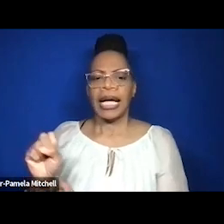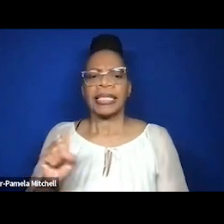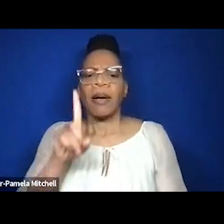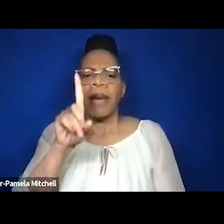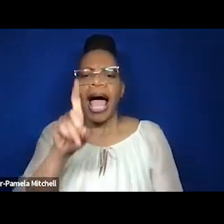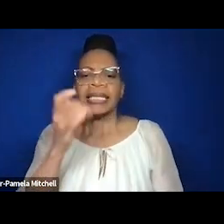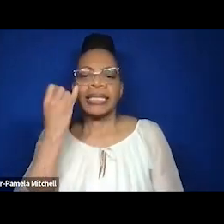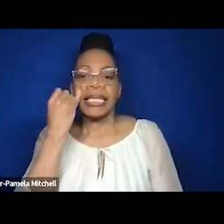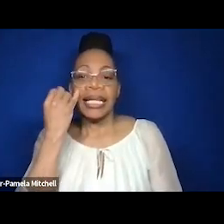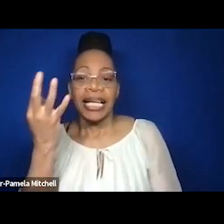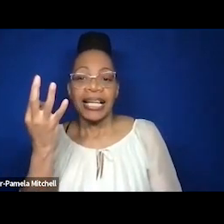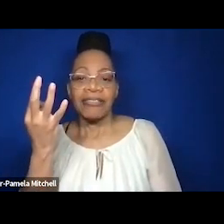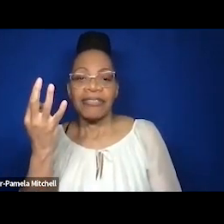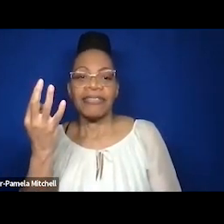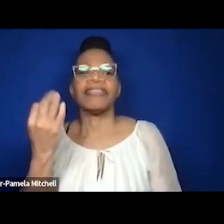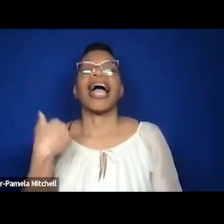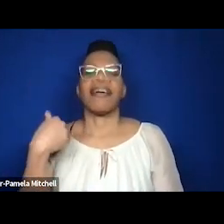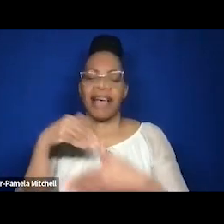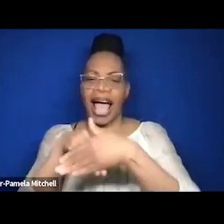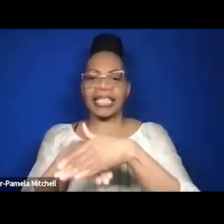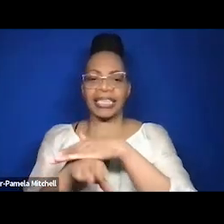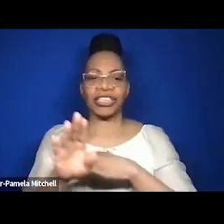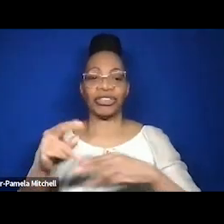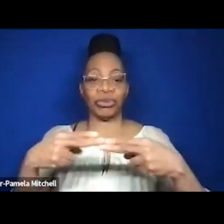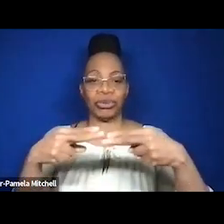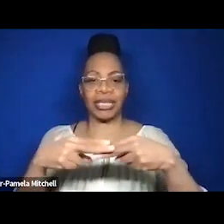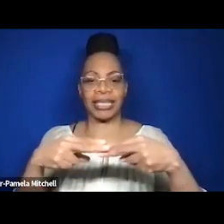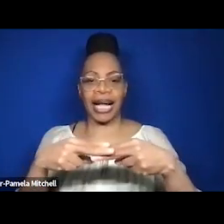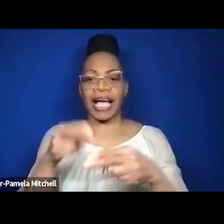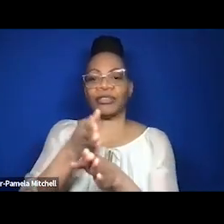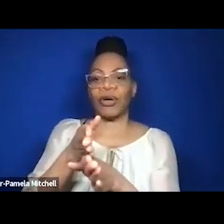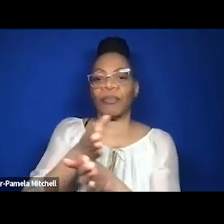Ya tengo acceso a las diapositivas. Puedo cambiarlas. Antes de pasar a las preguntas y respuestas,